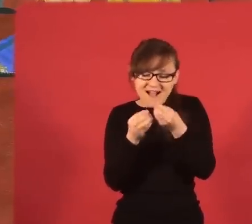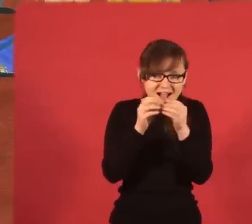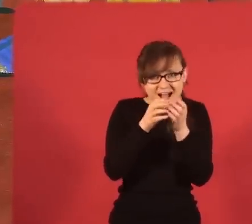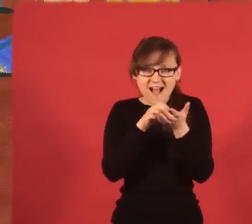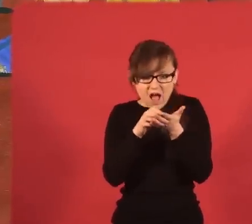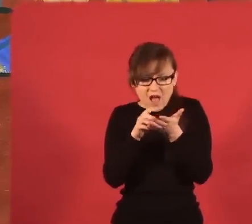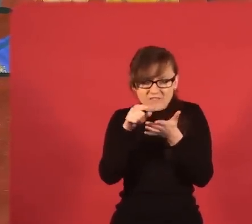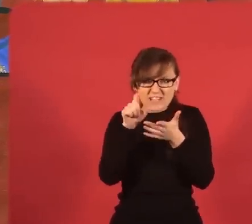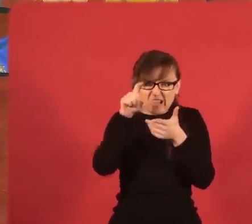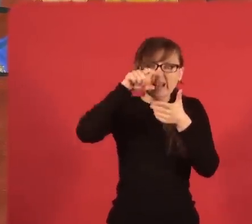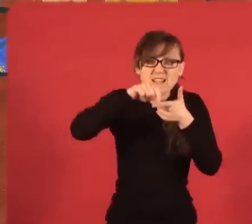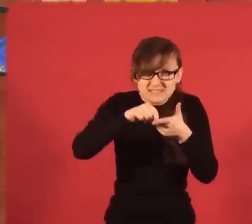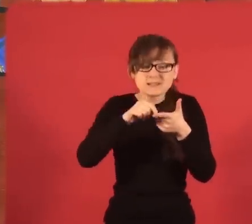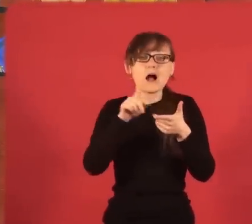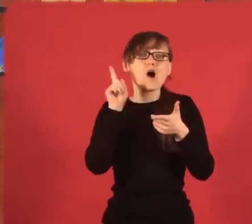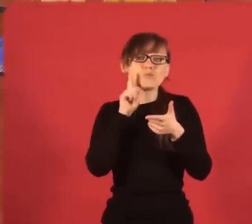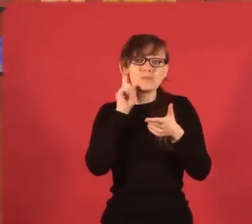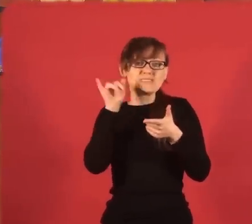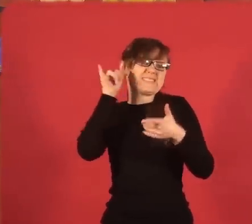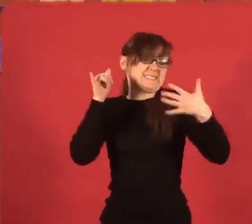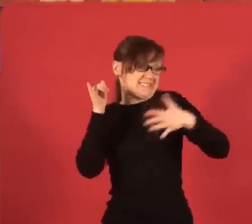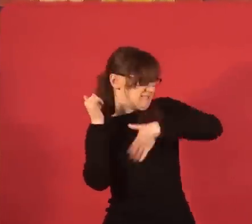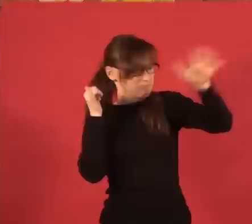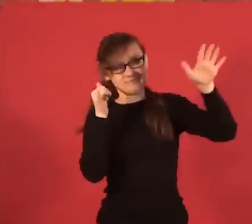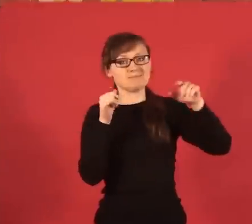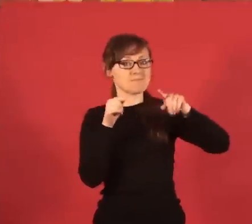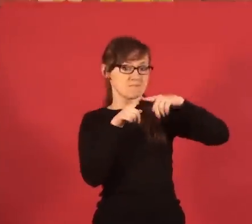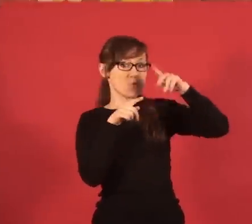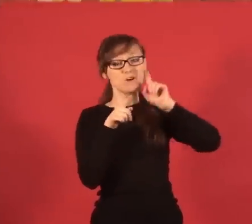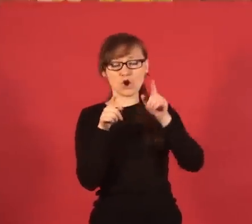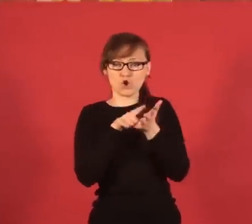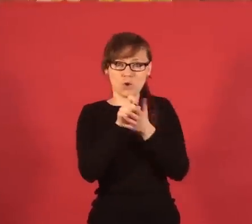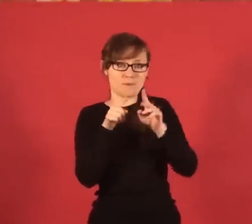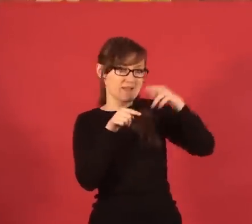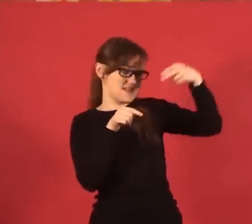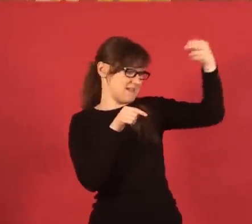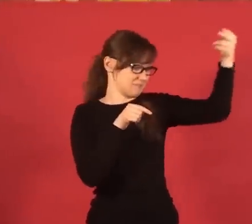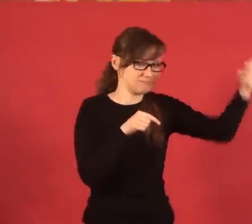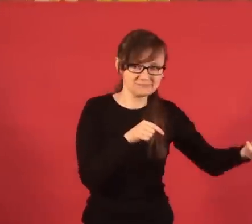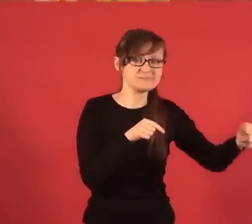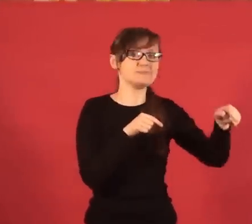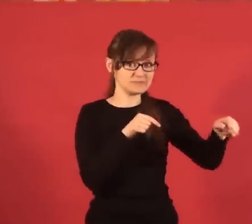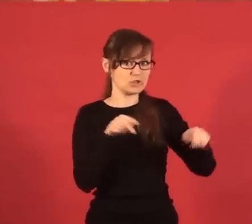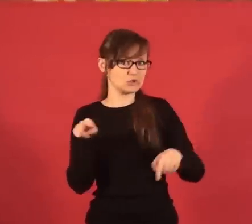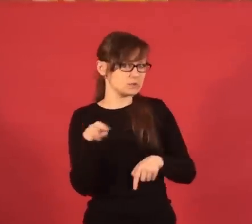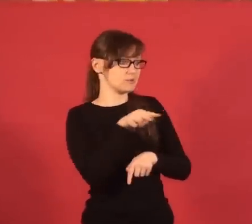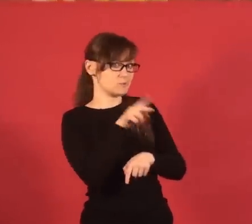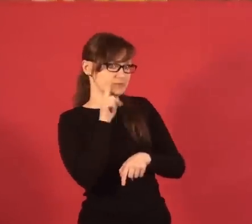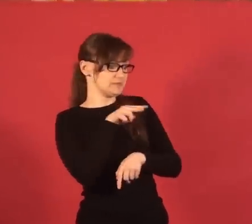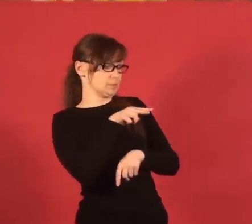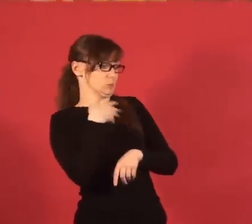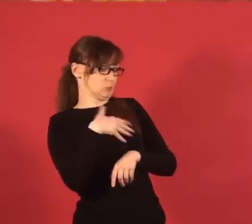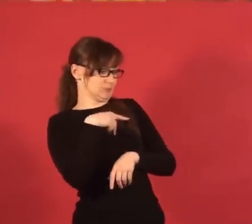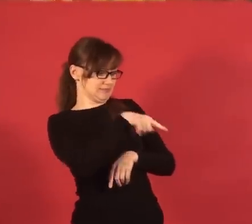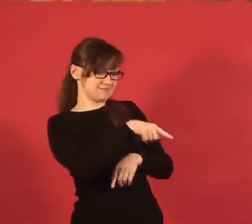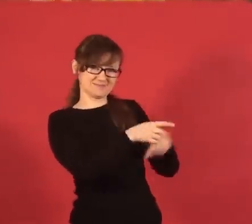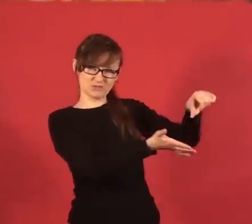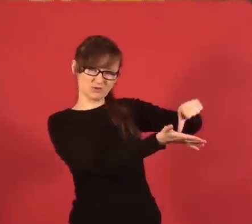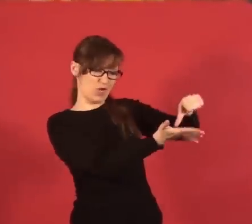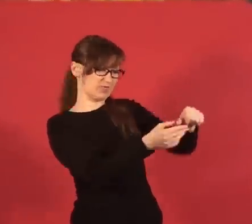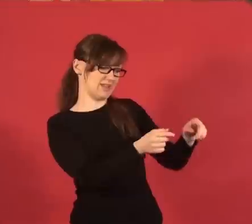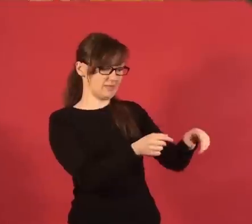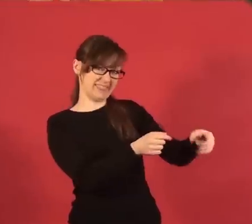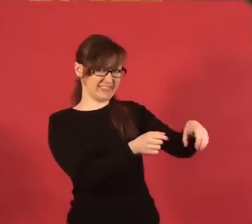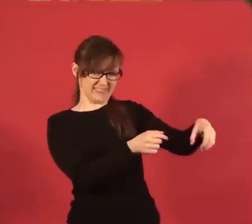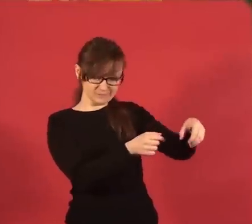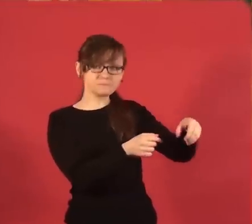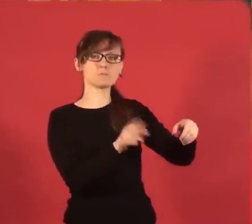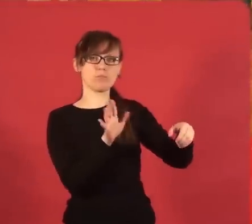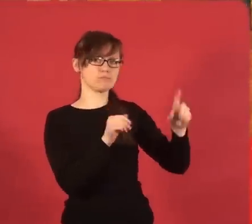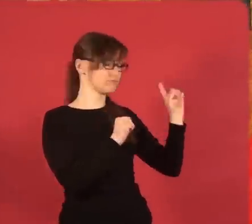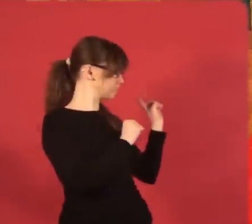Żuk uszczypnął Tomka w palec, chłopiec odruchowo strzepnął żuka, ale zrobił to tak mocno, że żuk poleciał na środek nawy kościoła wylądował na plecach, nie mógł się przewrócić. Inni ludzie, znudzeni kazaniem pastora również zaczęli obserwować żuka.